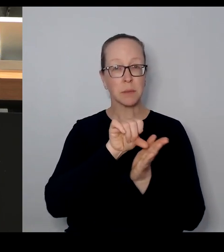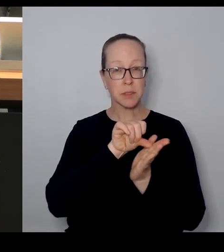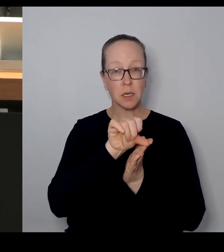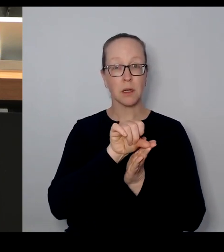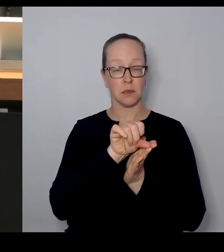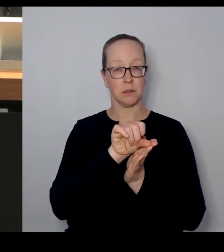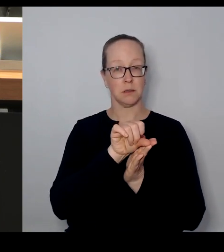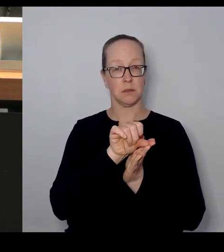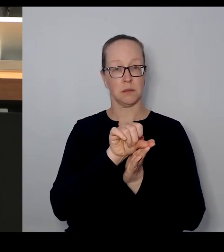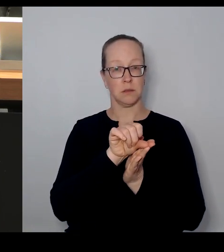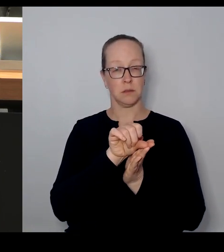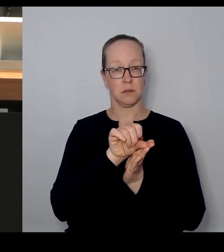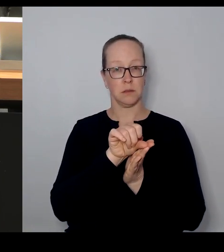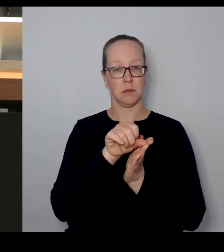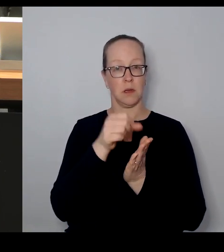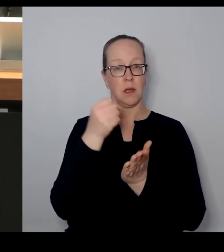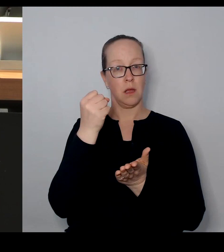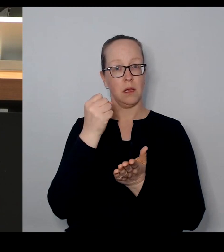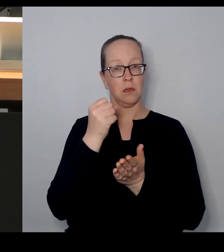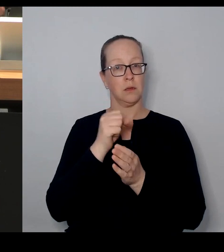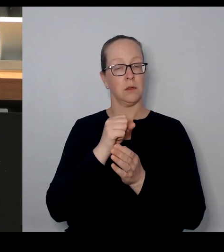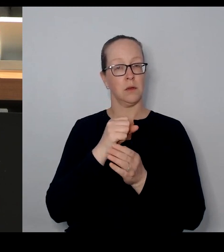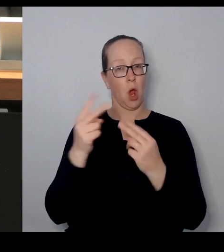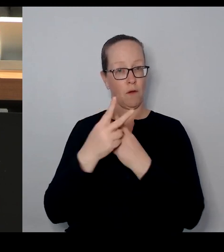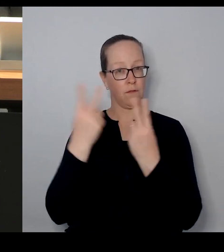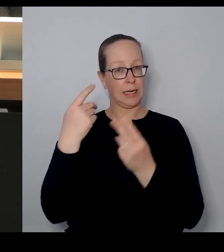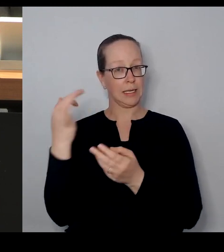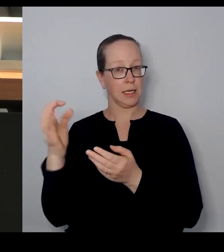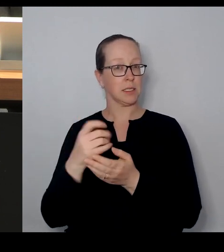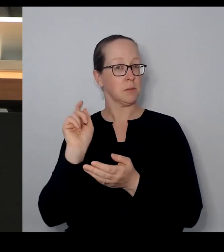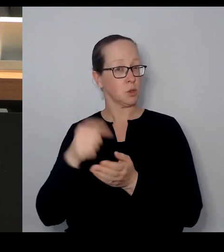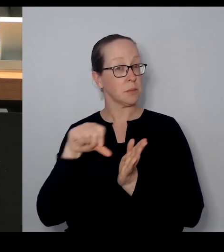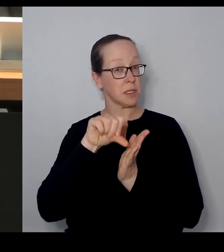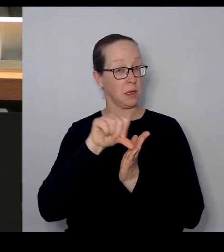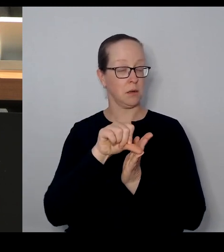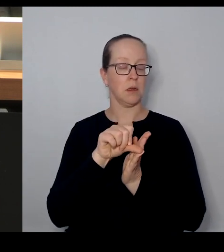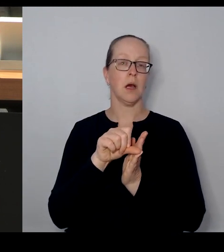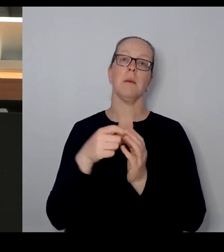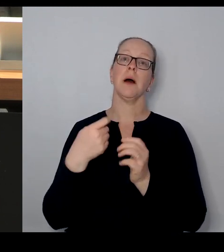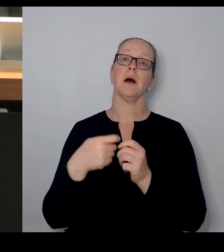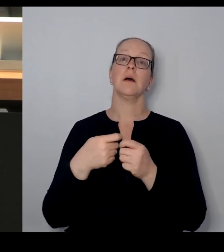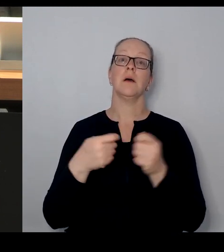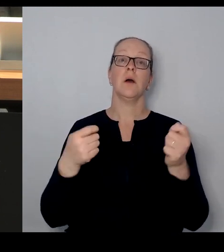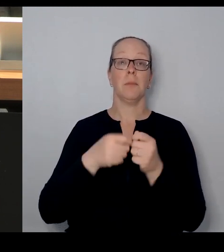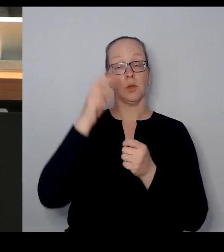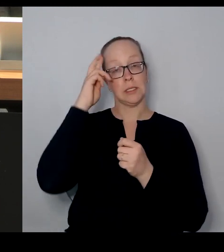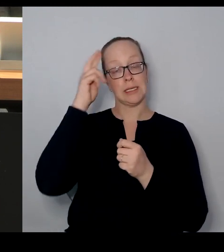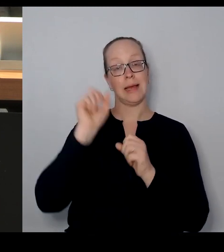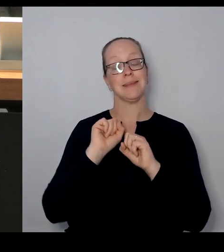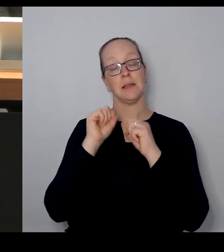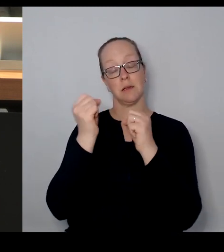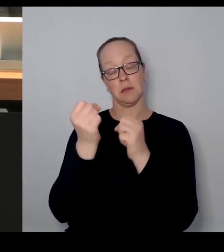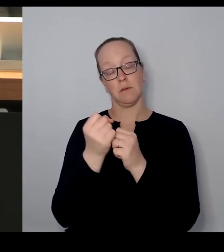können uns nicht darauf verlassen, dass diese auch Erfolg hat. Deswegen können wir nicht länger warten. Und das Land Berlin muss auch nicht